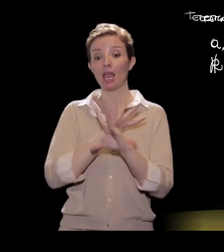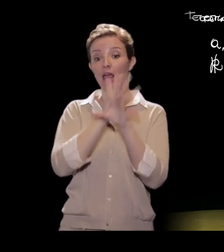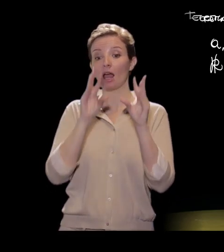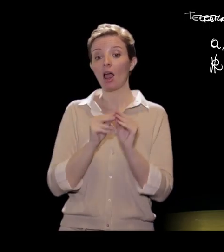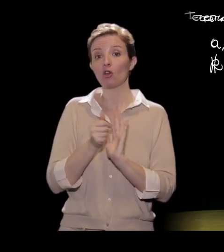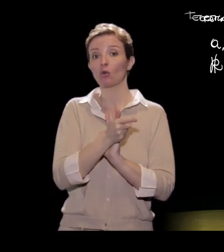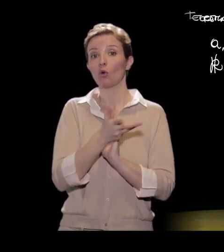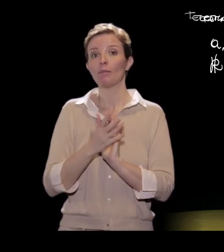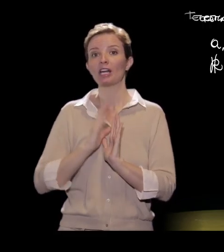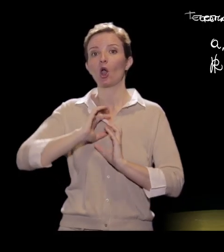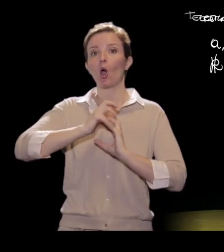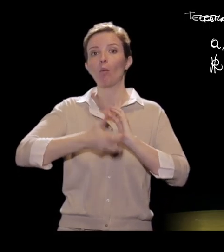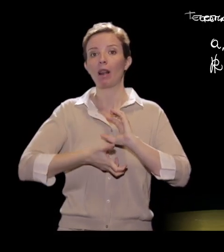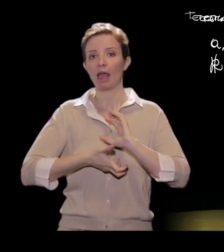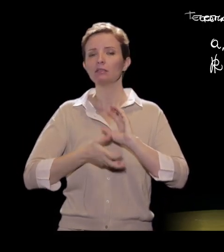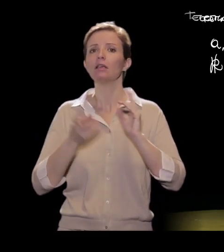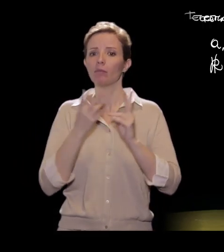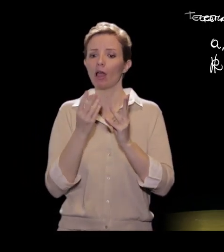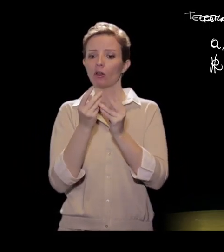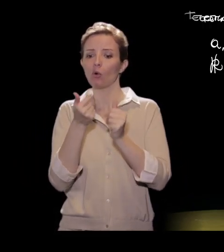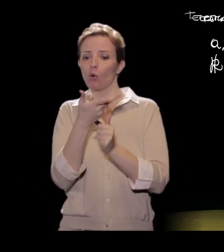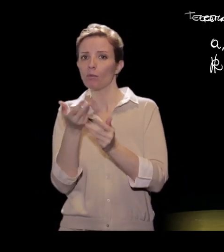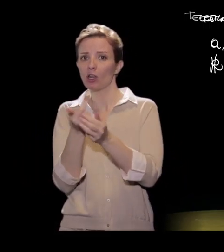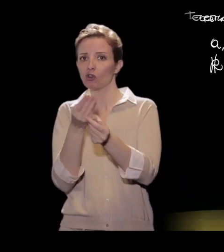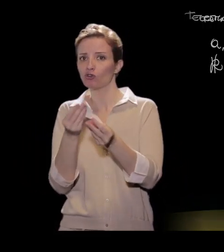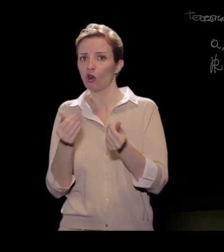un numero di radici pari ad n, cioè al grado dell'equazione.